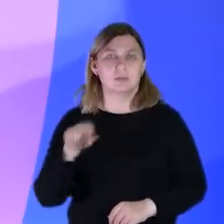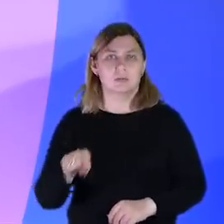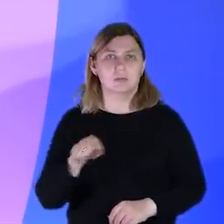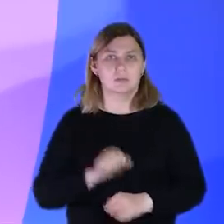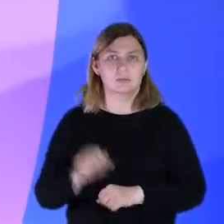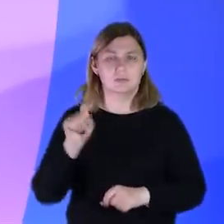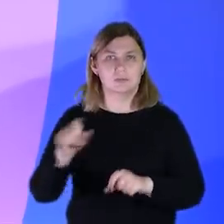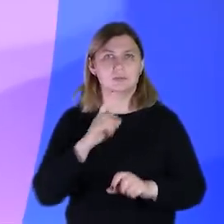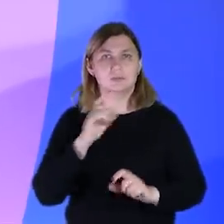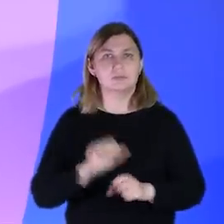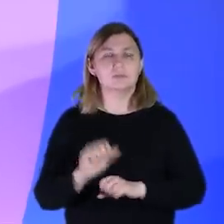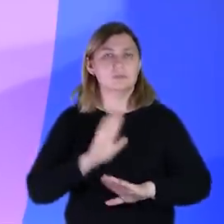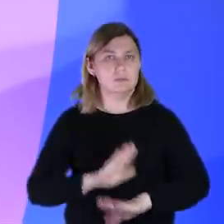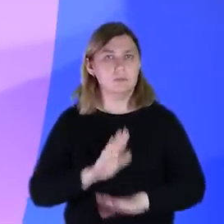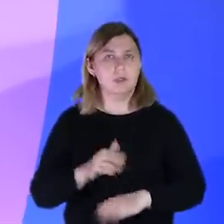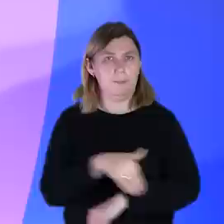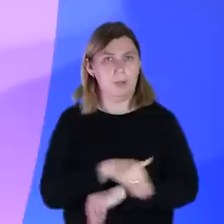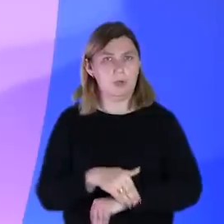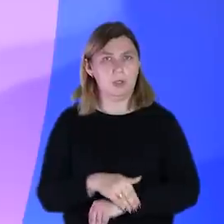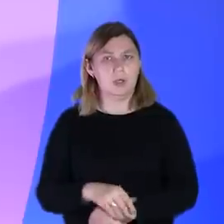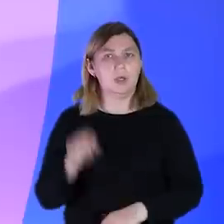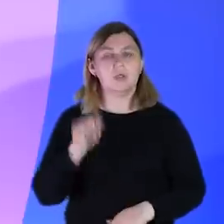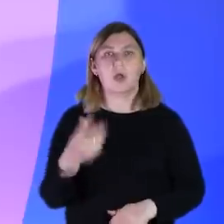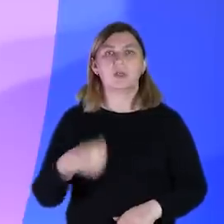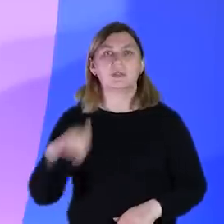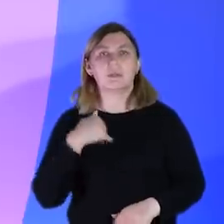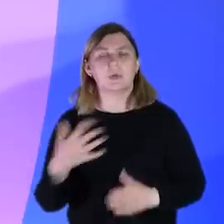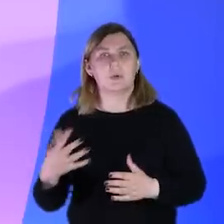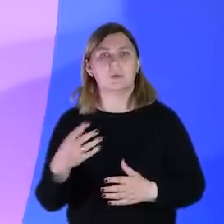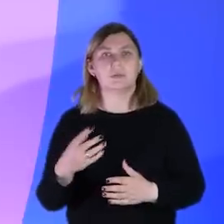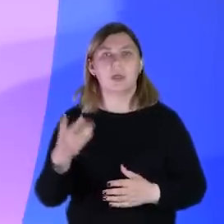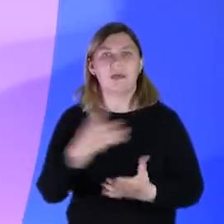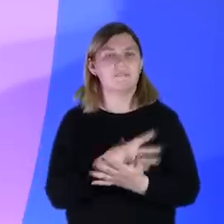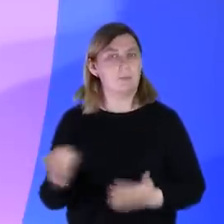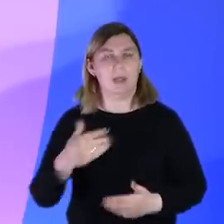kontrwywiadem Korpusu Ochrony Pogranicza. I oni nie brali z tego tytułu wynagrodzenia,